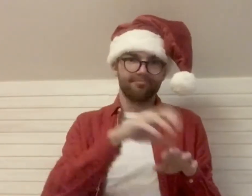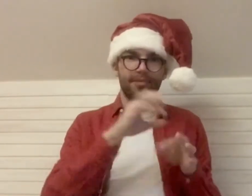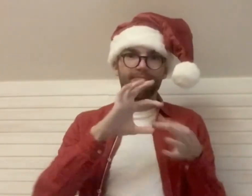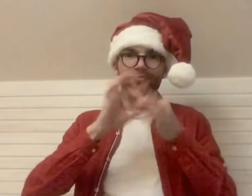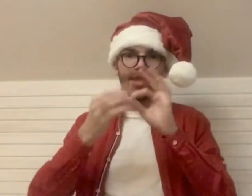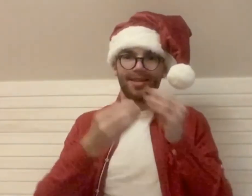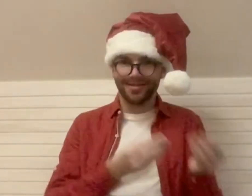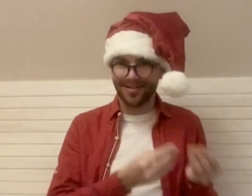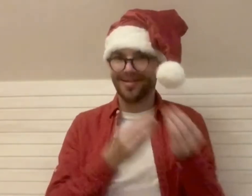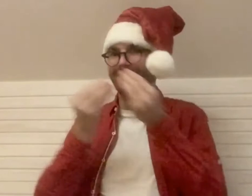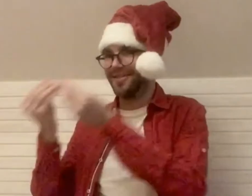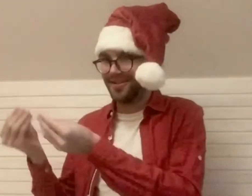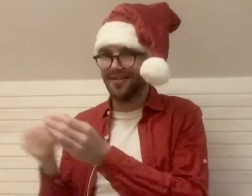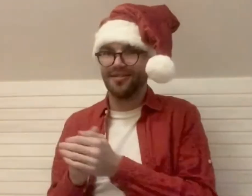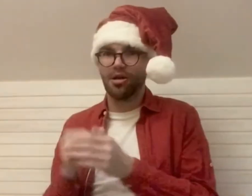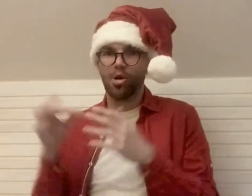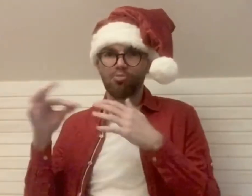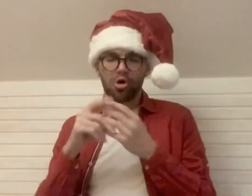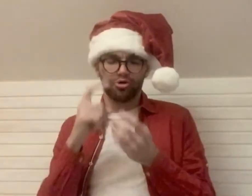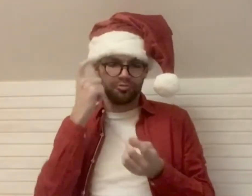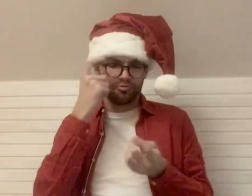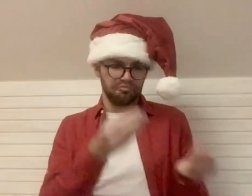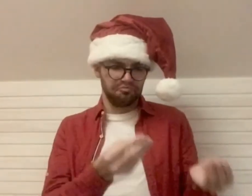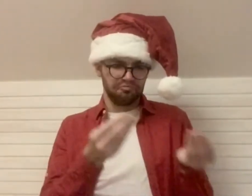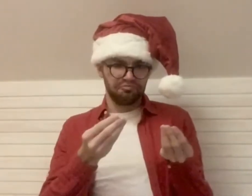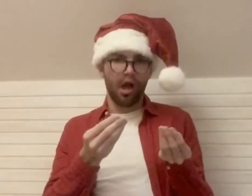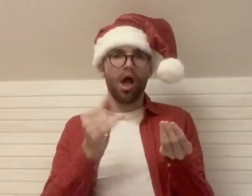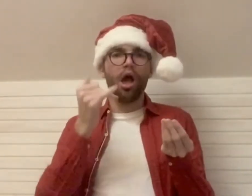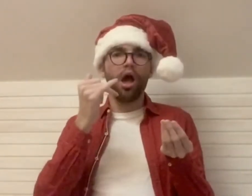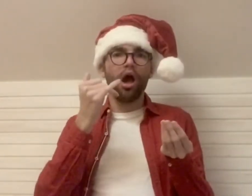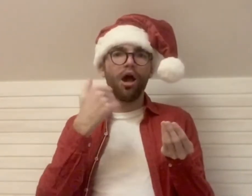Nato je žena dala še svoje darilo možu. Mož je začudeno pogledal in se je spomnil,